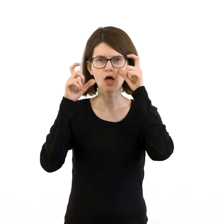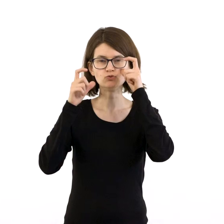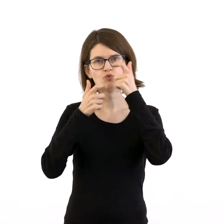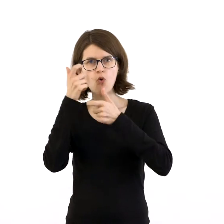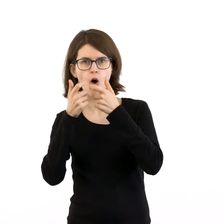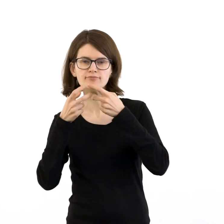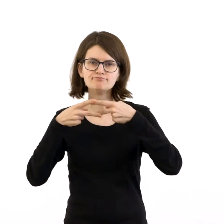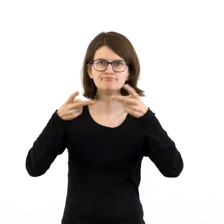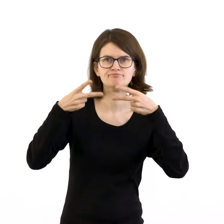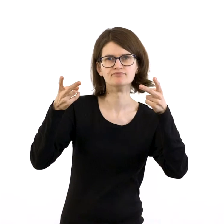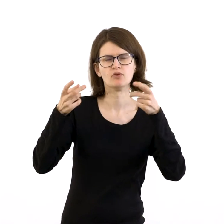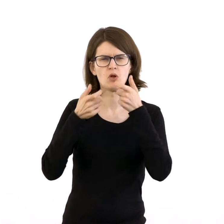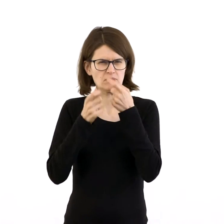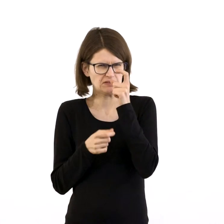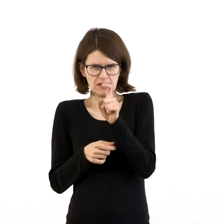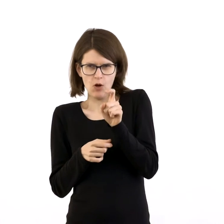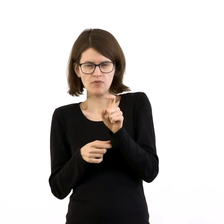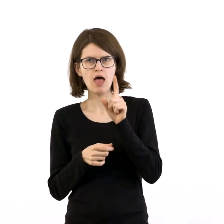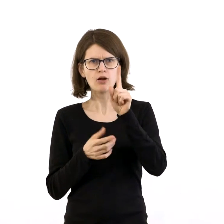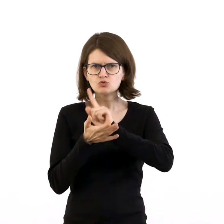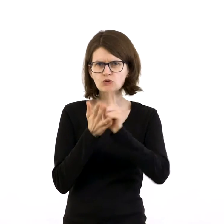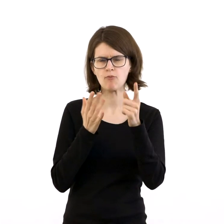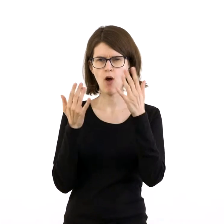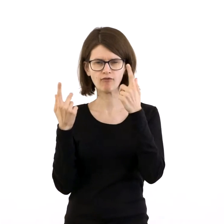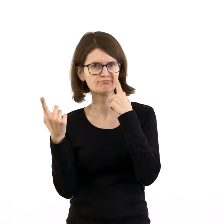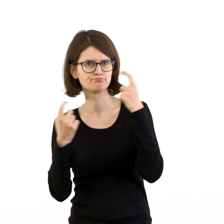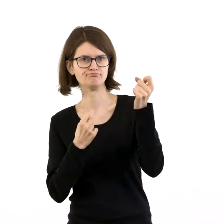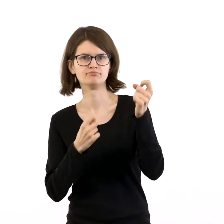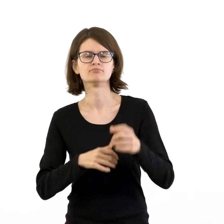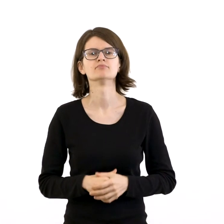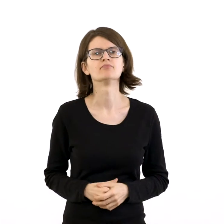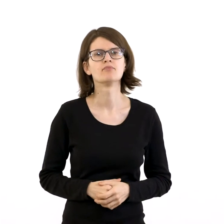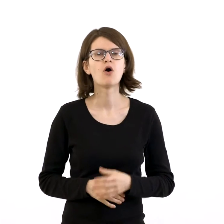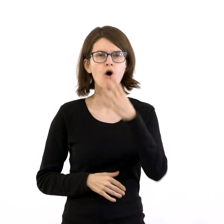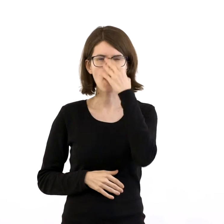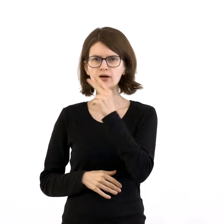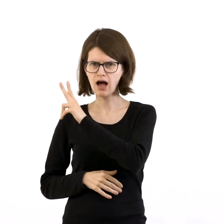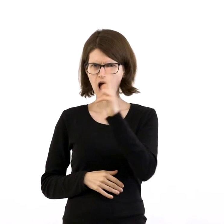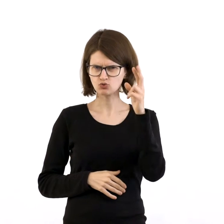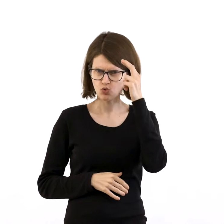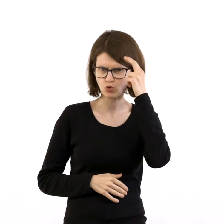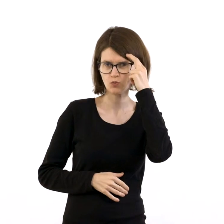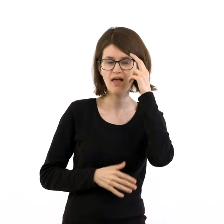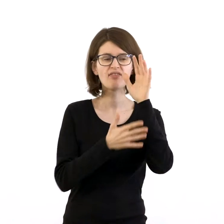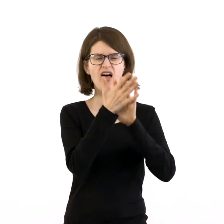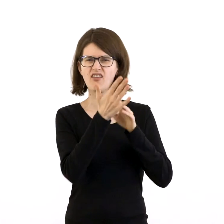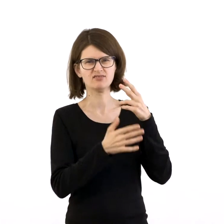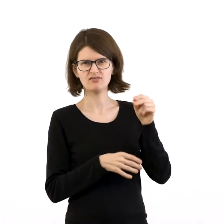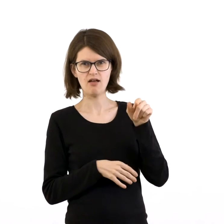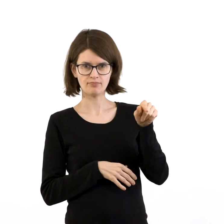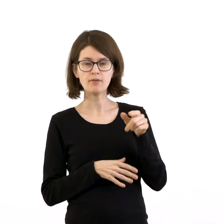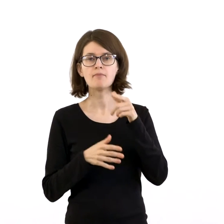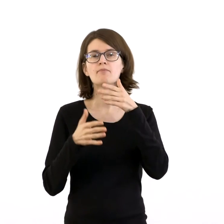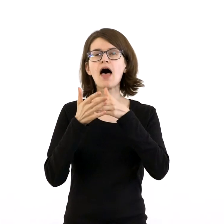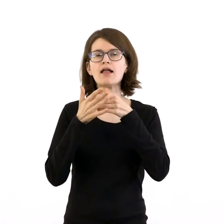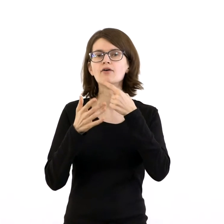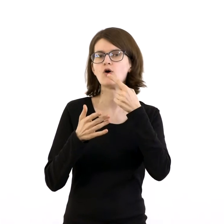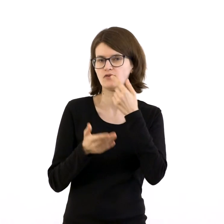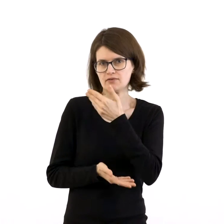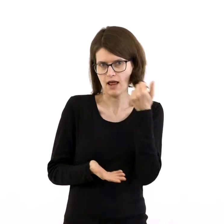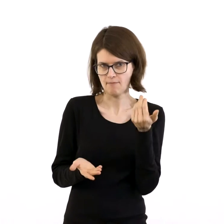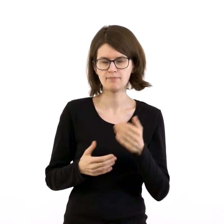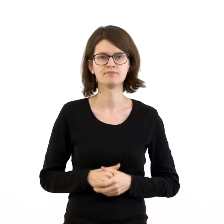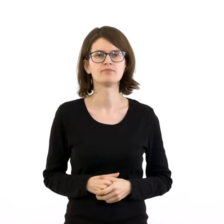Łatwiej i szybciej zwrócić na siebie uwagę, gdyż zrobienie i udostępnienie zdjęcia zajmuje chwilę, a publikacja ich zamiast tekstu przełamuje także bariery językowe.